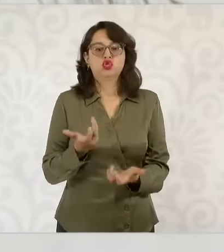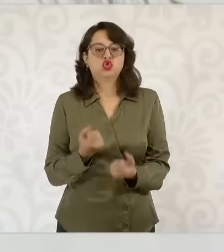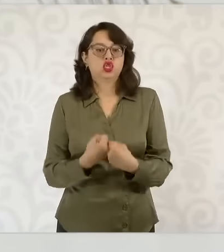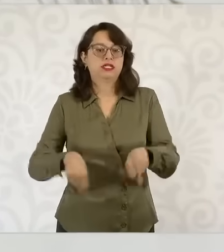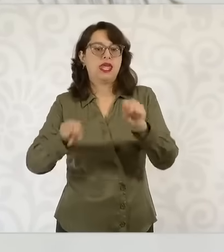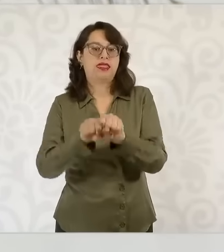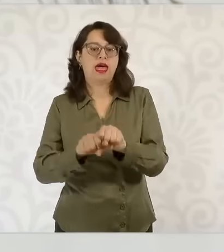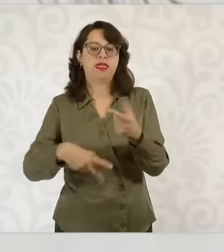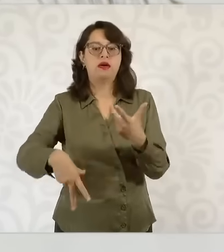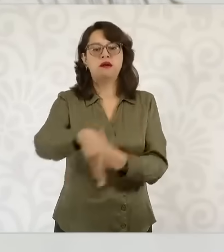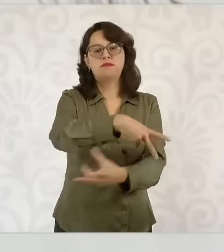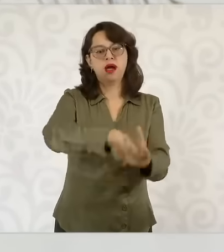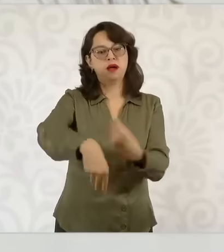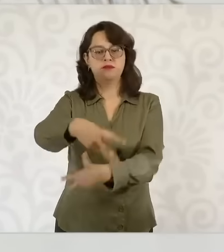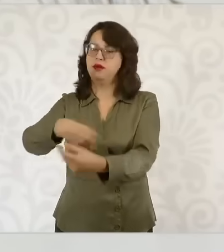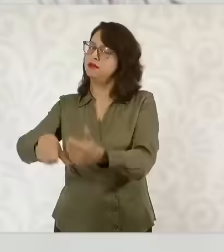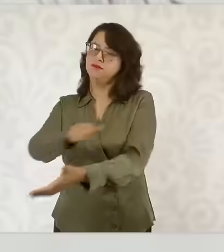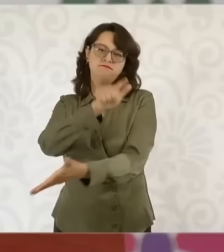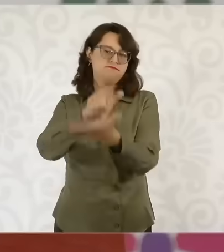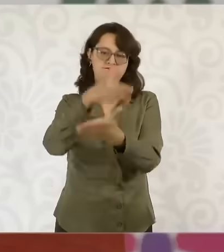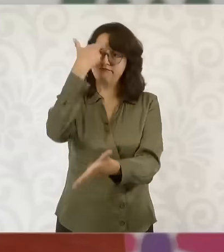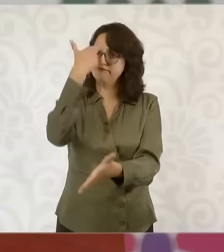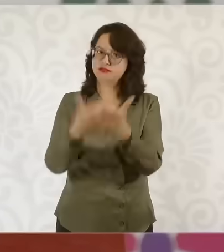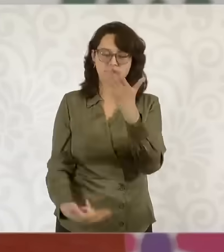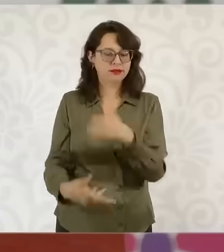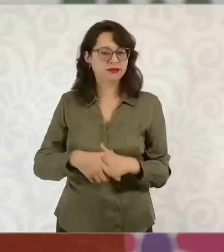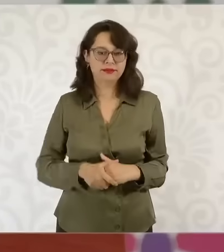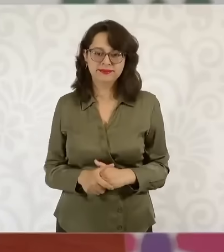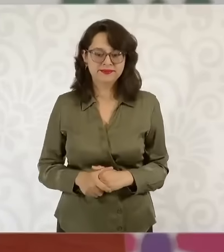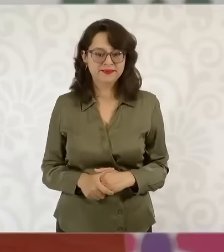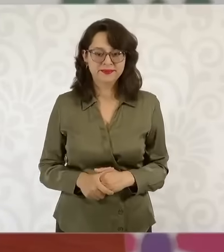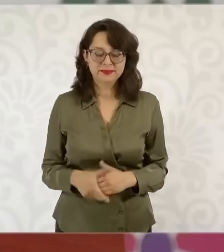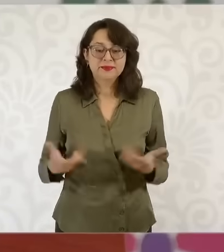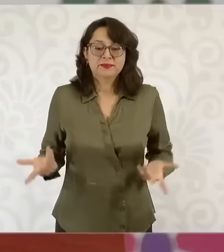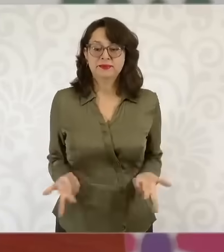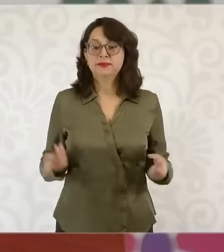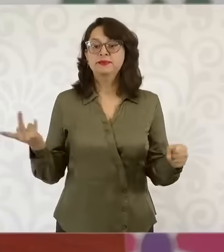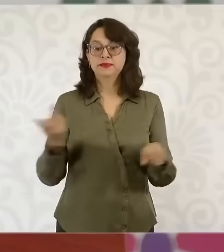que no estaban permitidas por la ley. Entonces, ¿qué hizo el presidente López